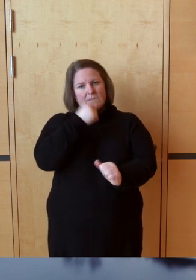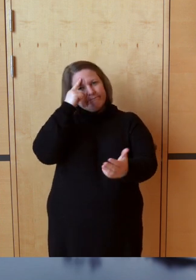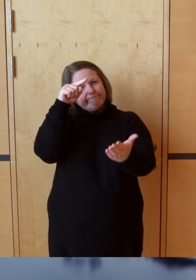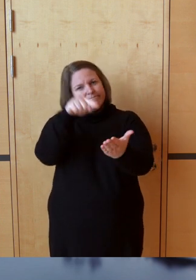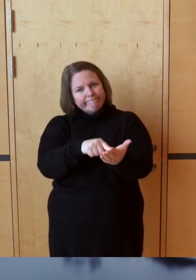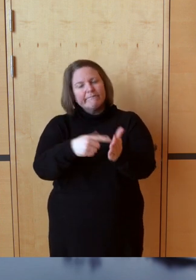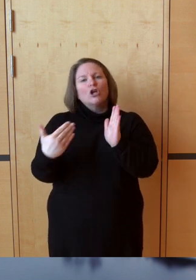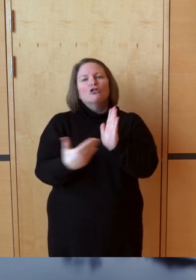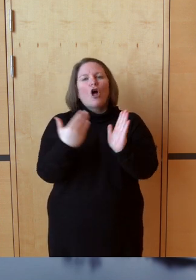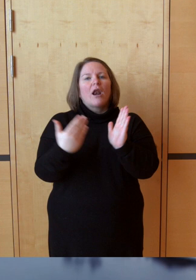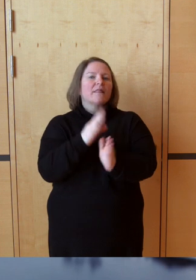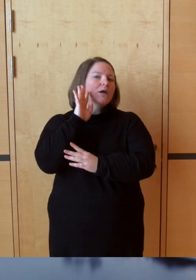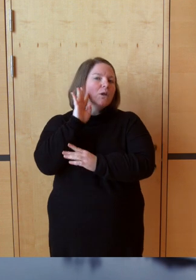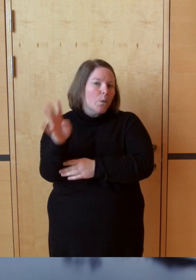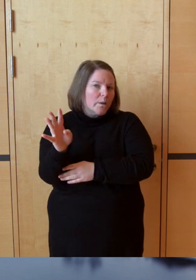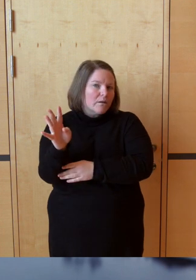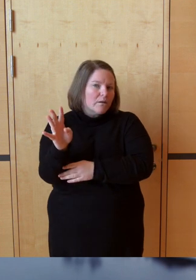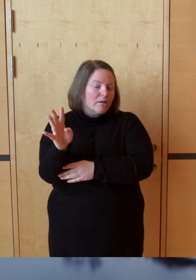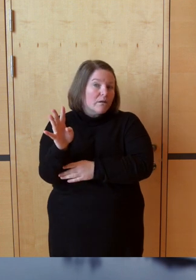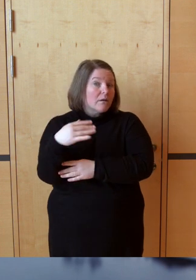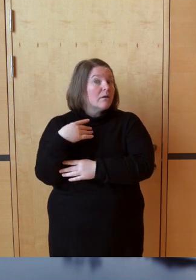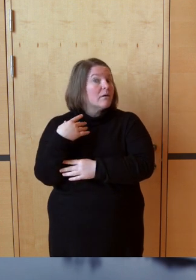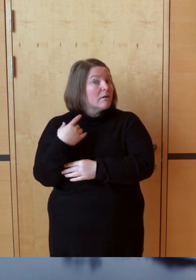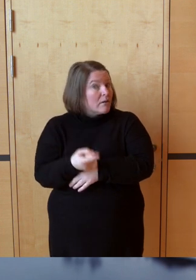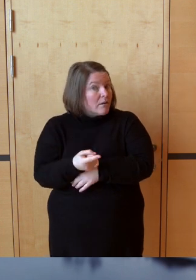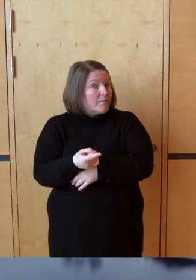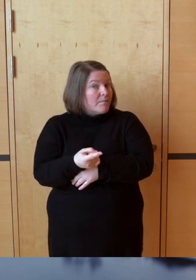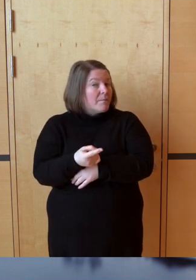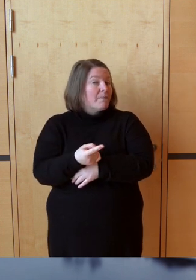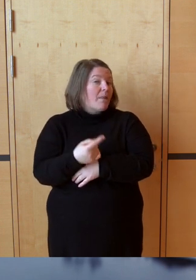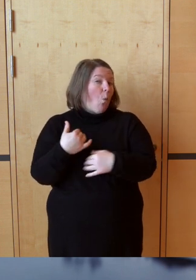Störande ljud de är störande ju den det är ju väldigt störande ljud som är